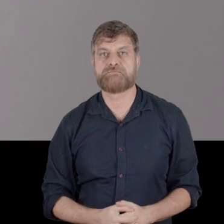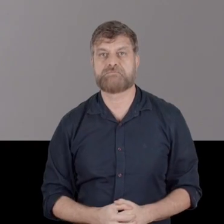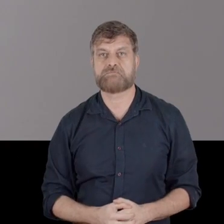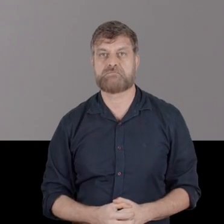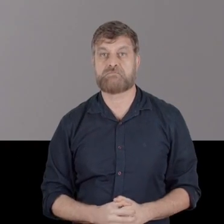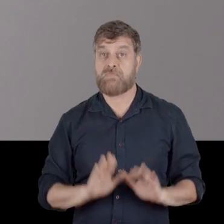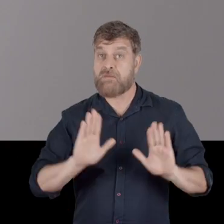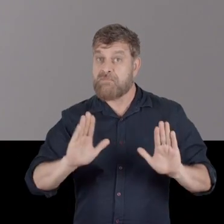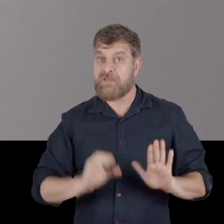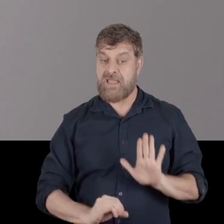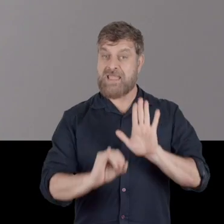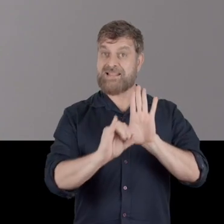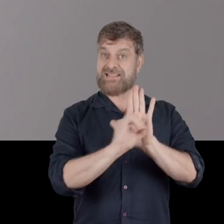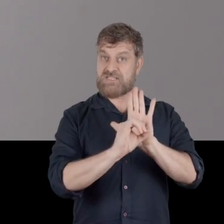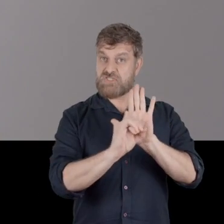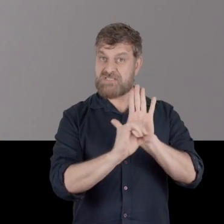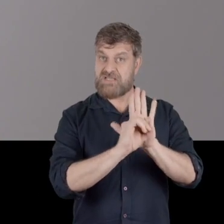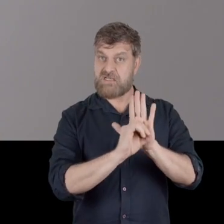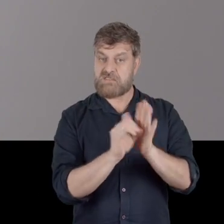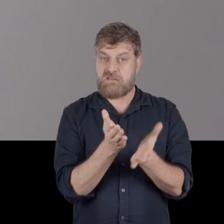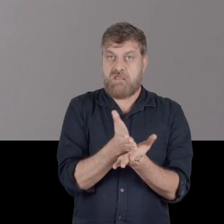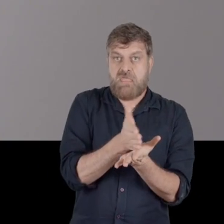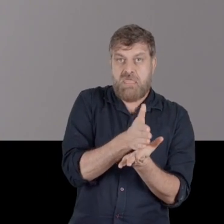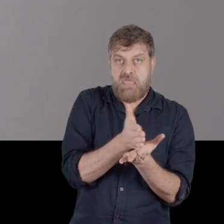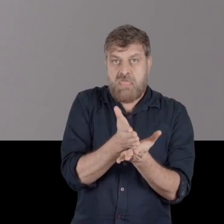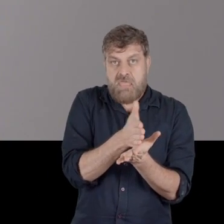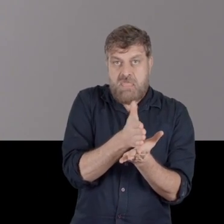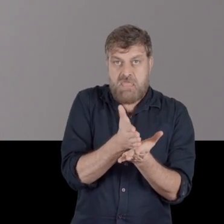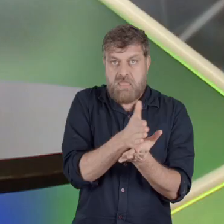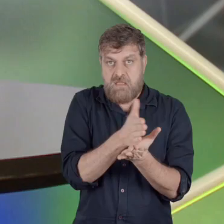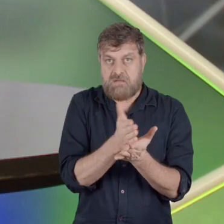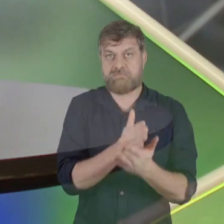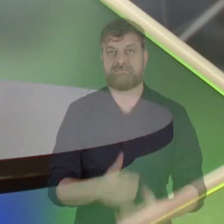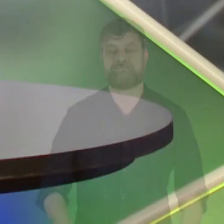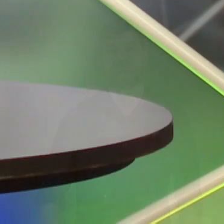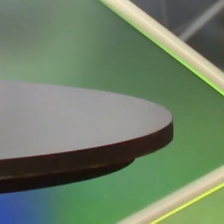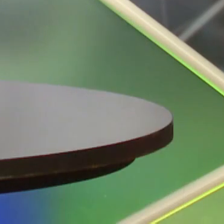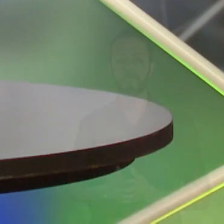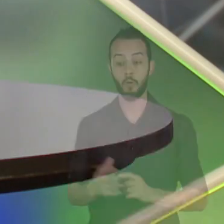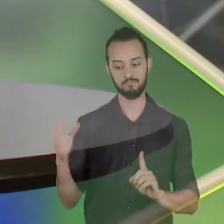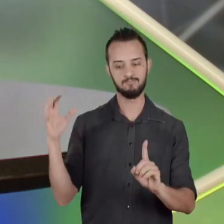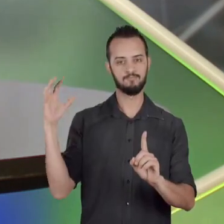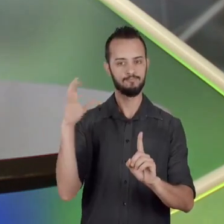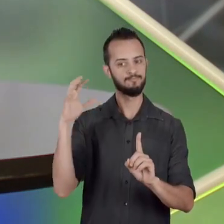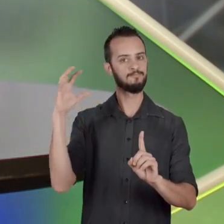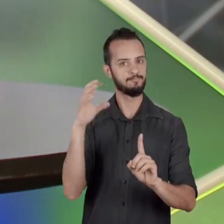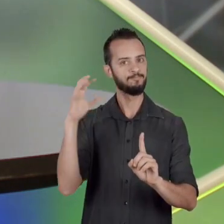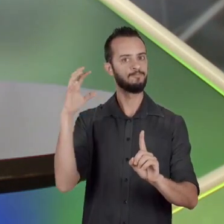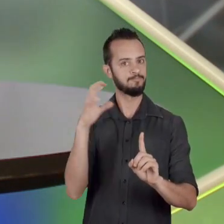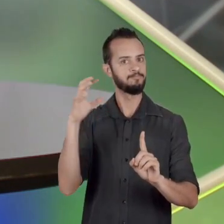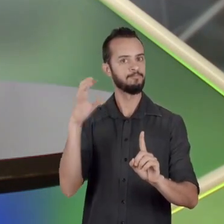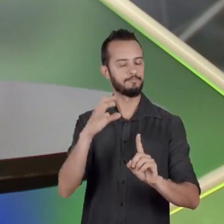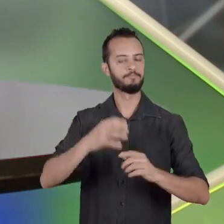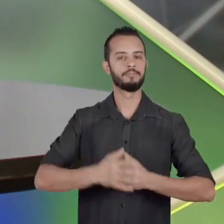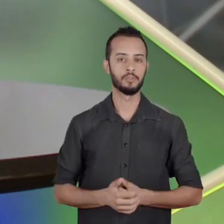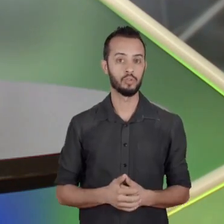Porém, essas identidades são muito mais frágeis. É como se o sujeito imaginasse ou sentisse